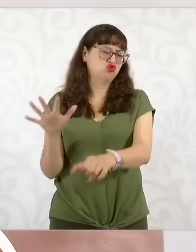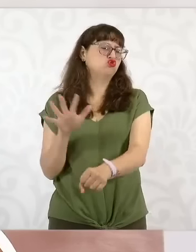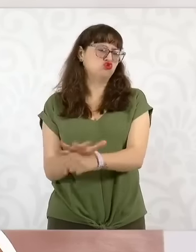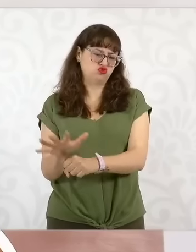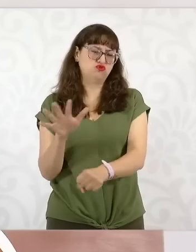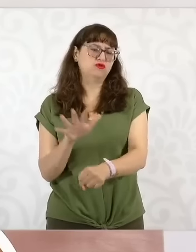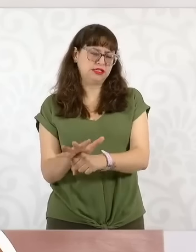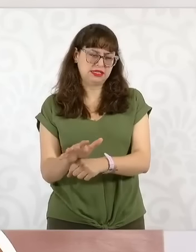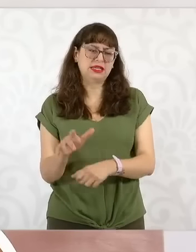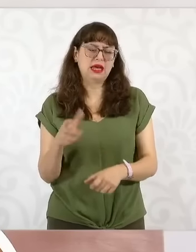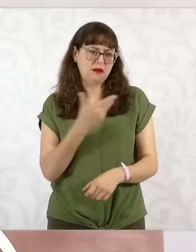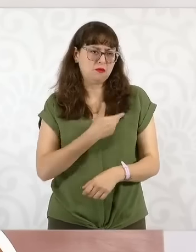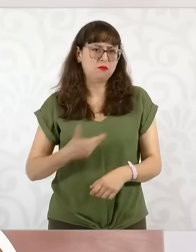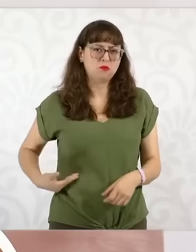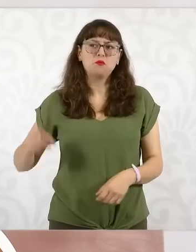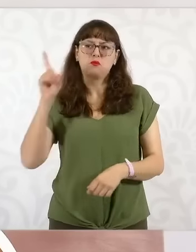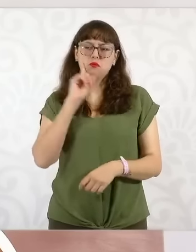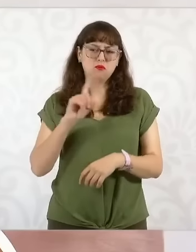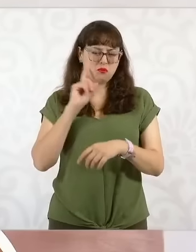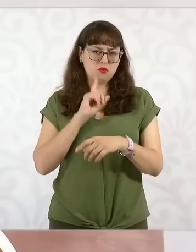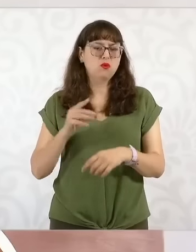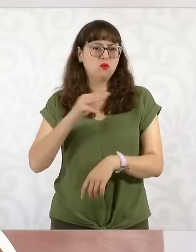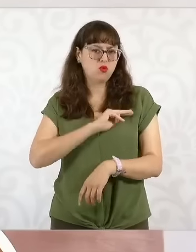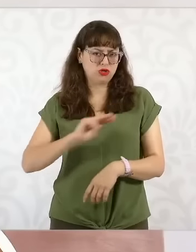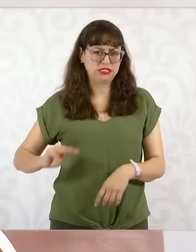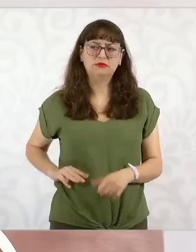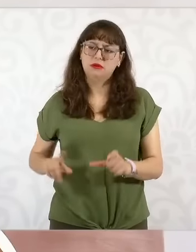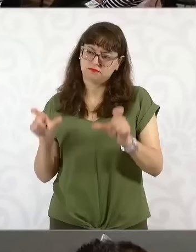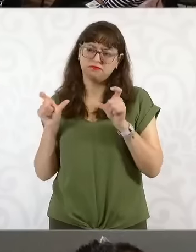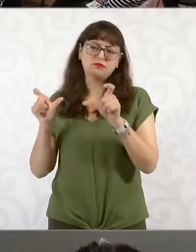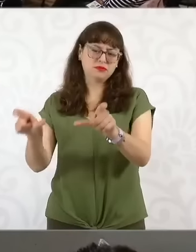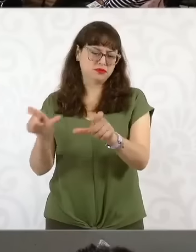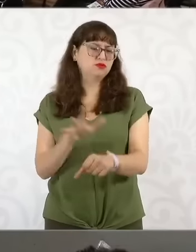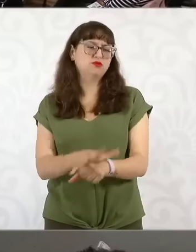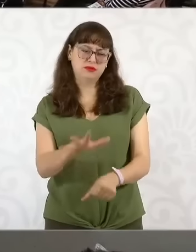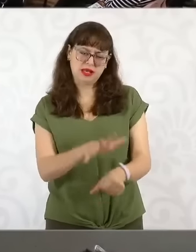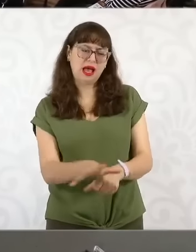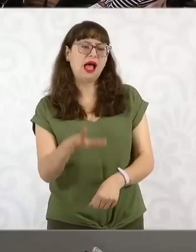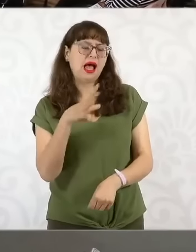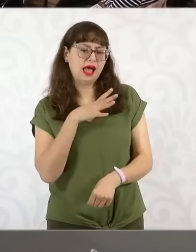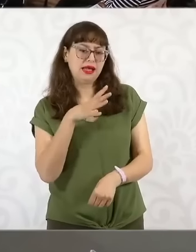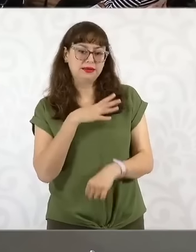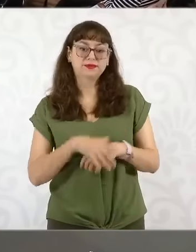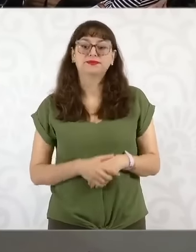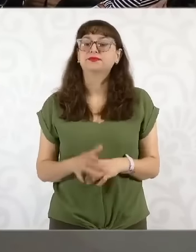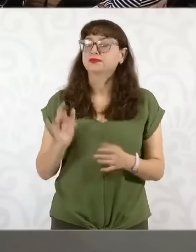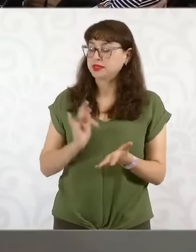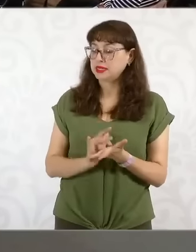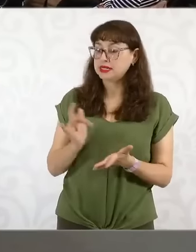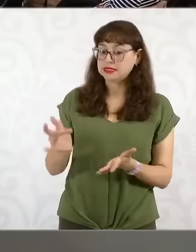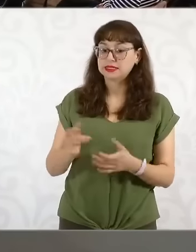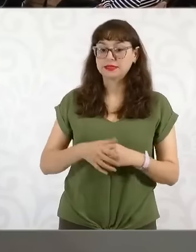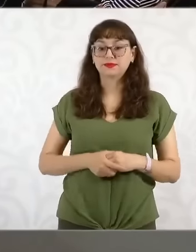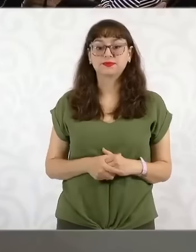la presidenta municipal está bajo resguardo de nosotros. Gracias. Gracias, presidenta. Bueno,